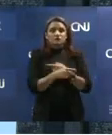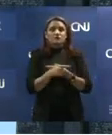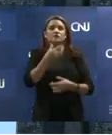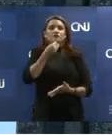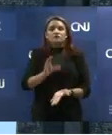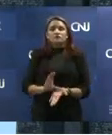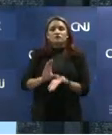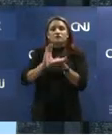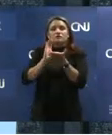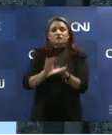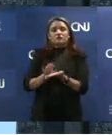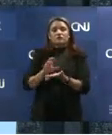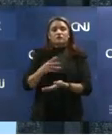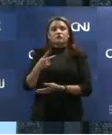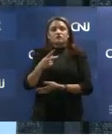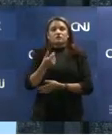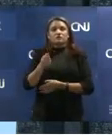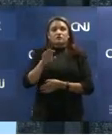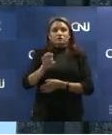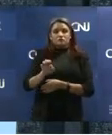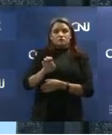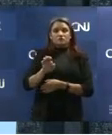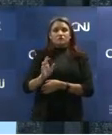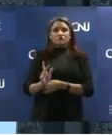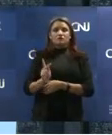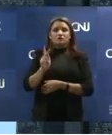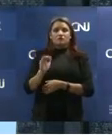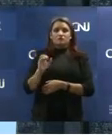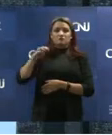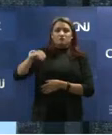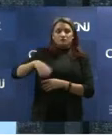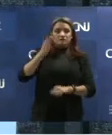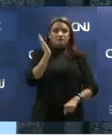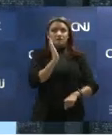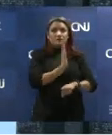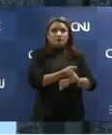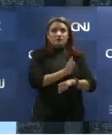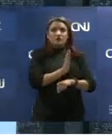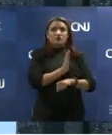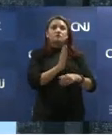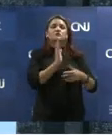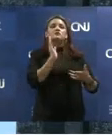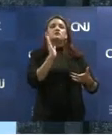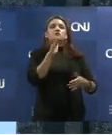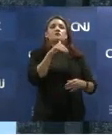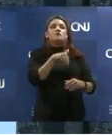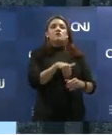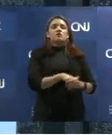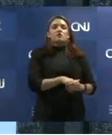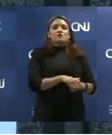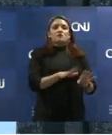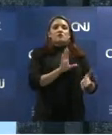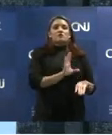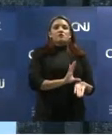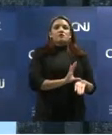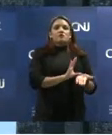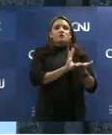Vencidos no voto os conselheiros: